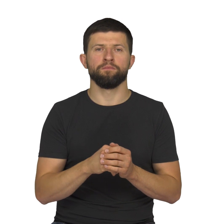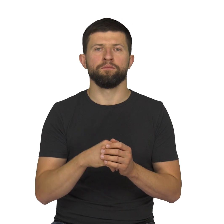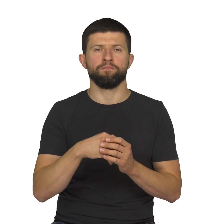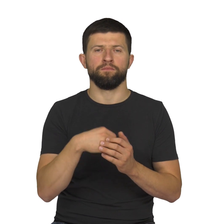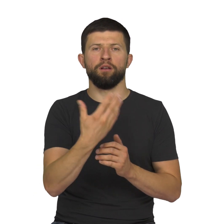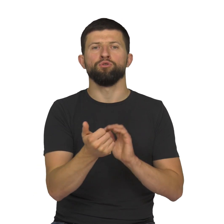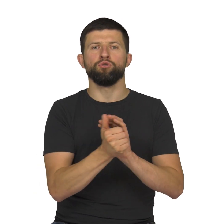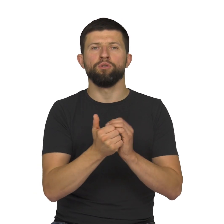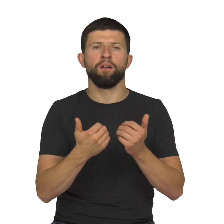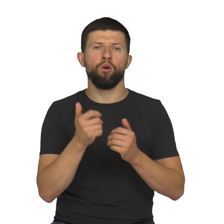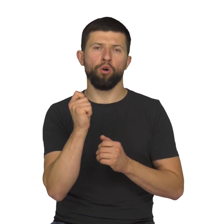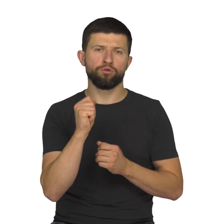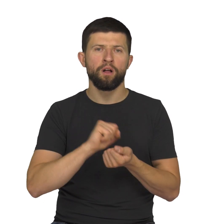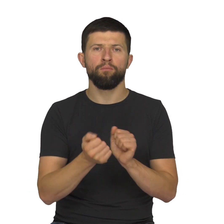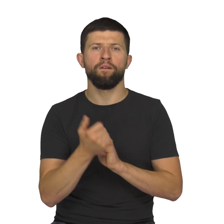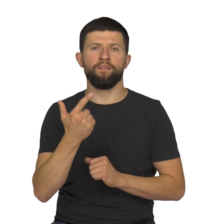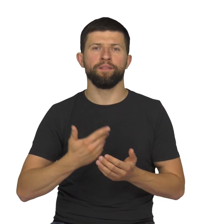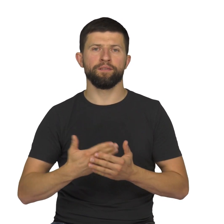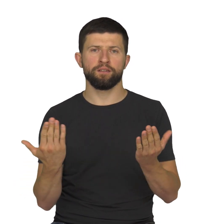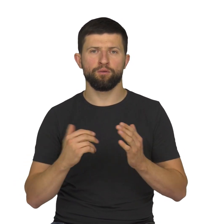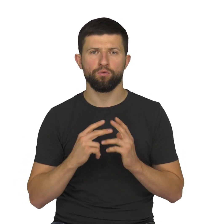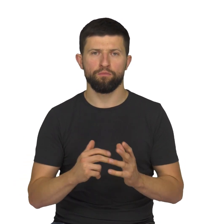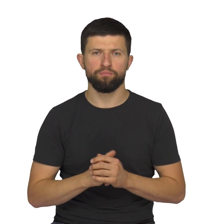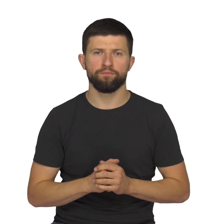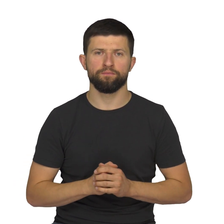16 godzin albo 2 dni.